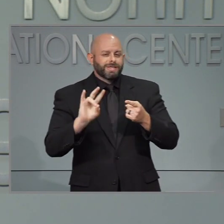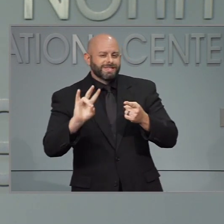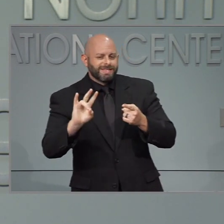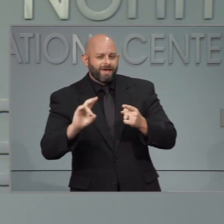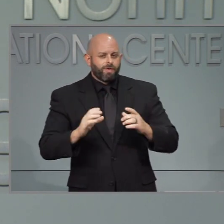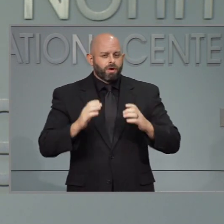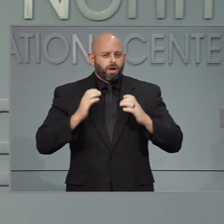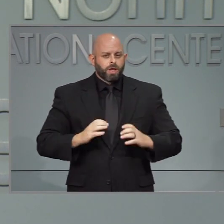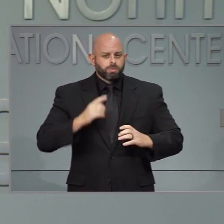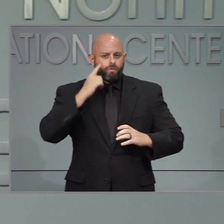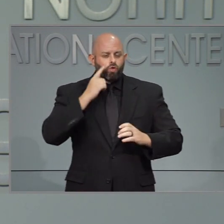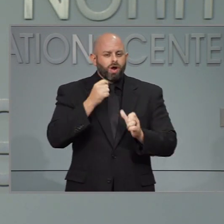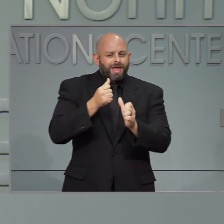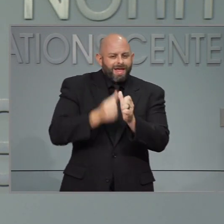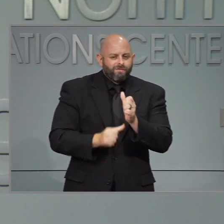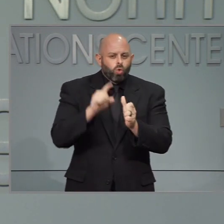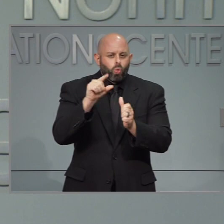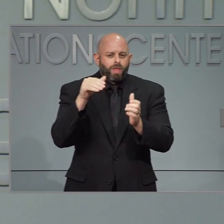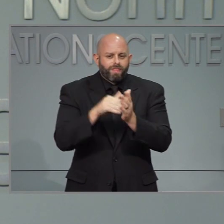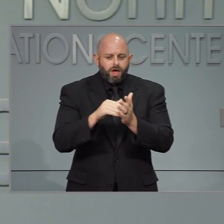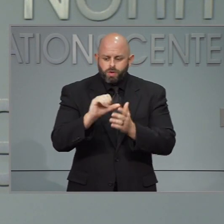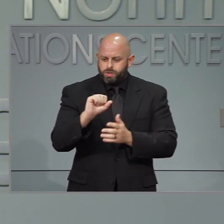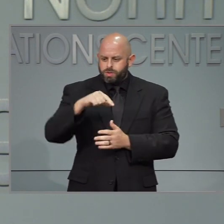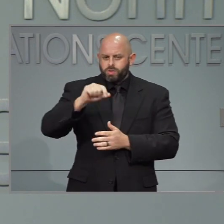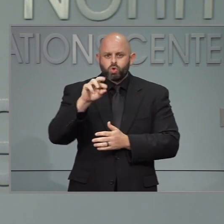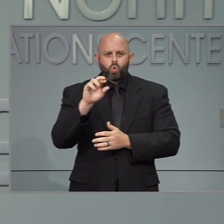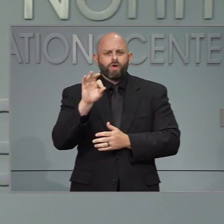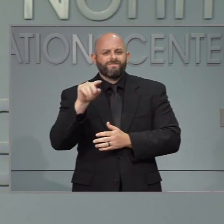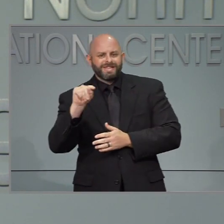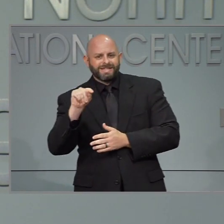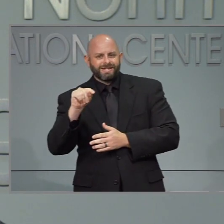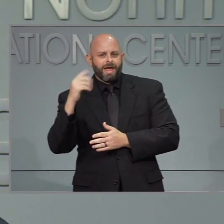limitados, no más de siete clientes por cada mil pies